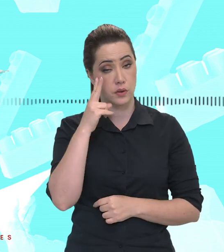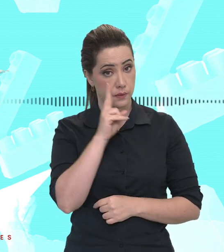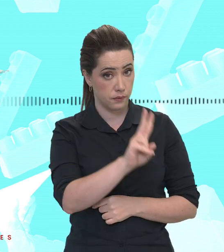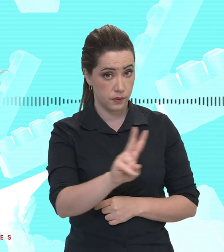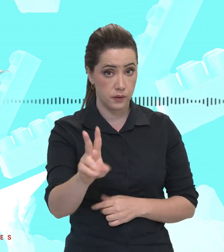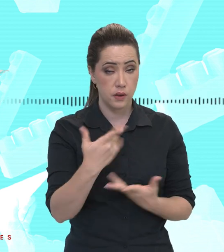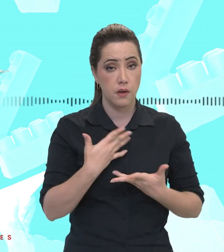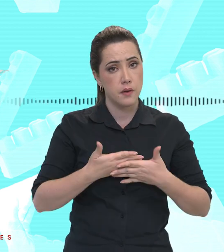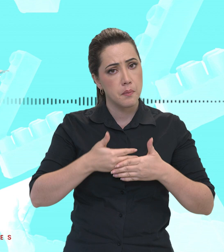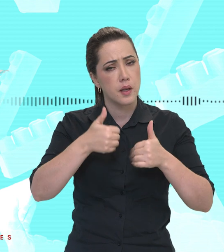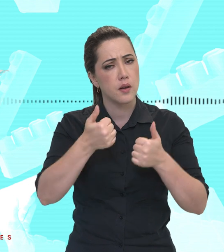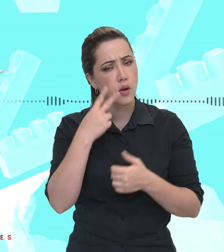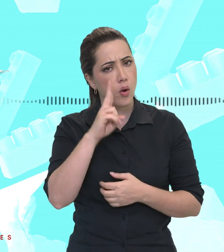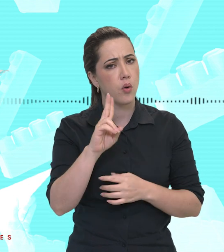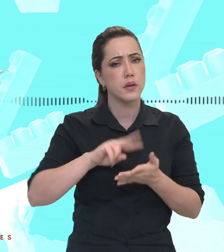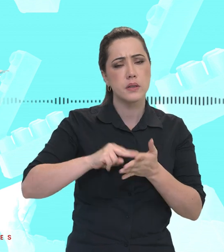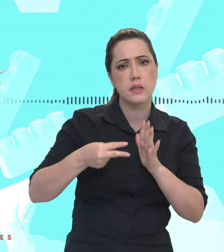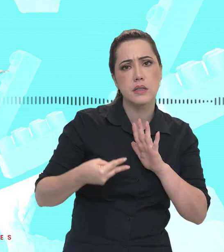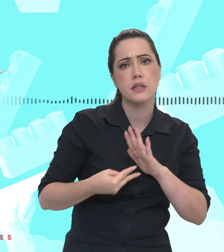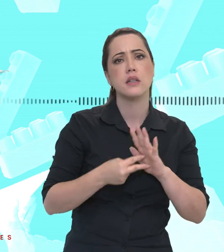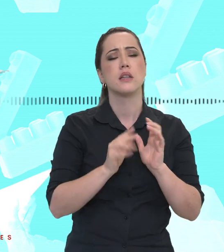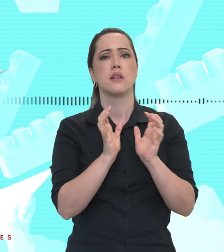[Patrícia] Nos próximos episódios, a gente vai explicar melhor esse tal conceito NEURODIVERGÊNCIA.